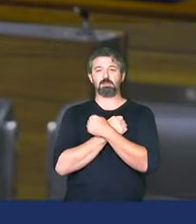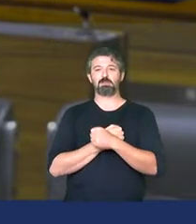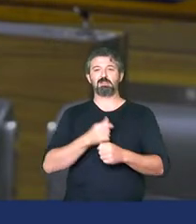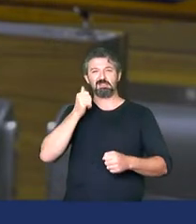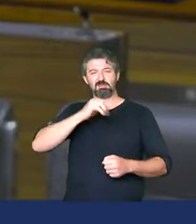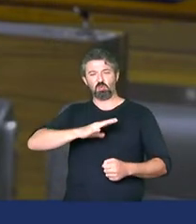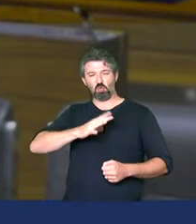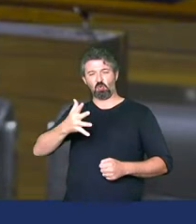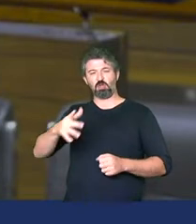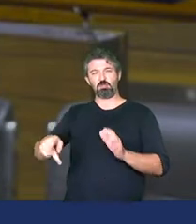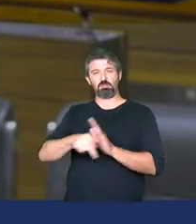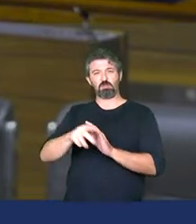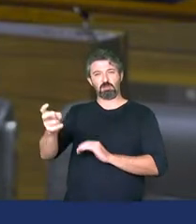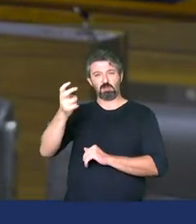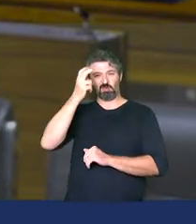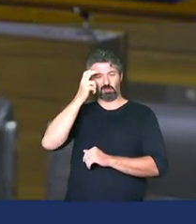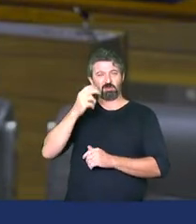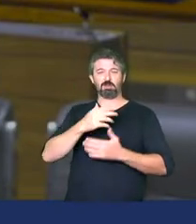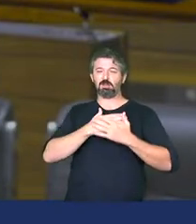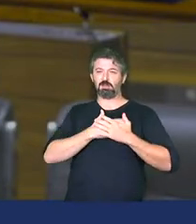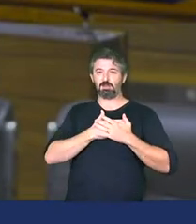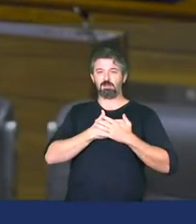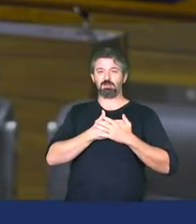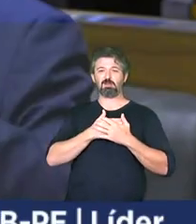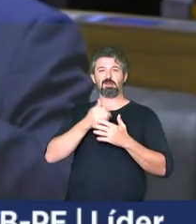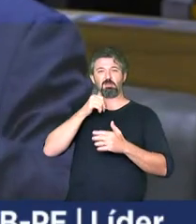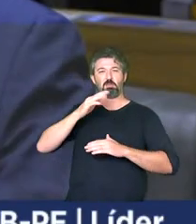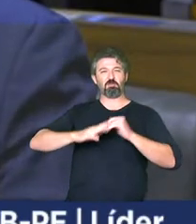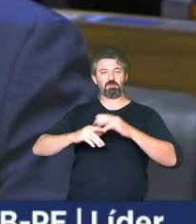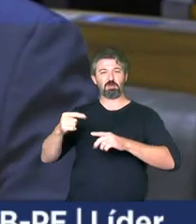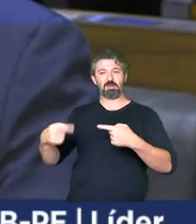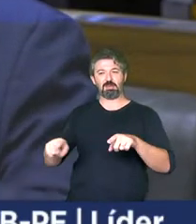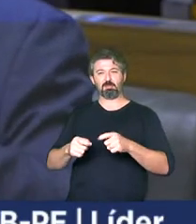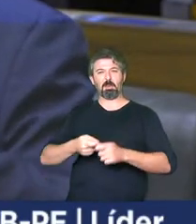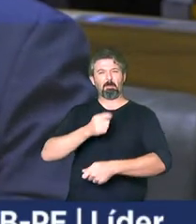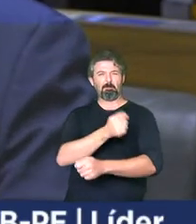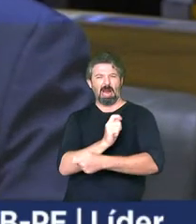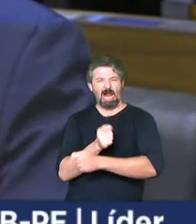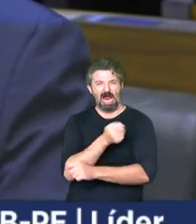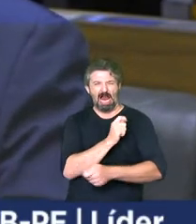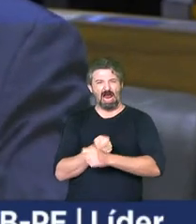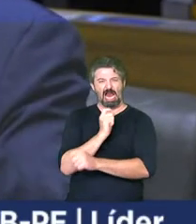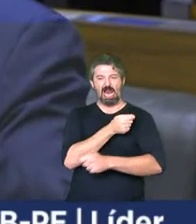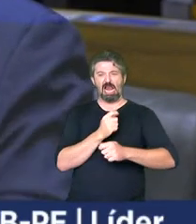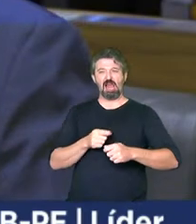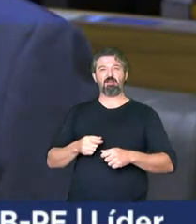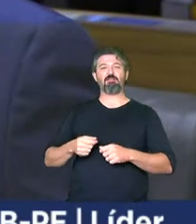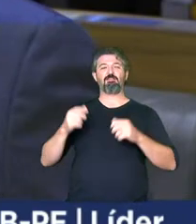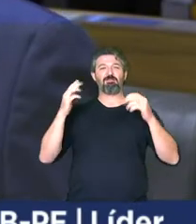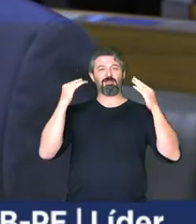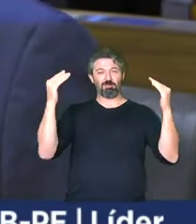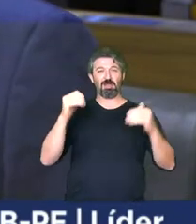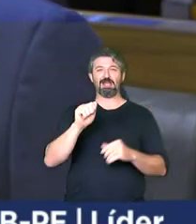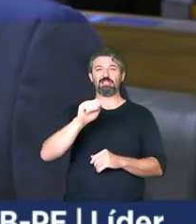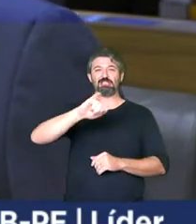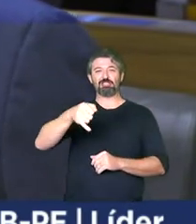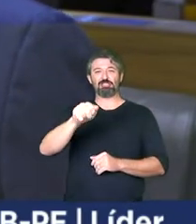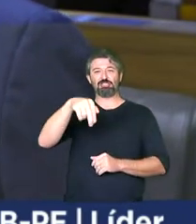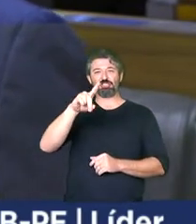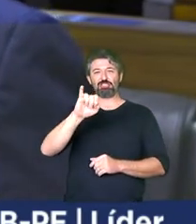GRANDE ABRAÇO A ESSA GUERREIRA DA CULTURA... A NOSSA MÚSICA, A NOSSA BATERISTA JANDIRA FEGHALI,